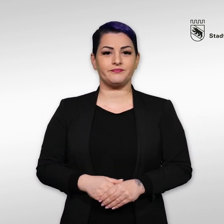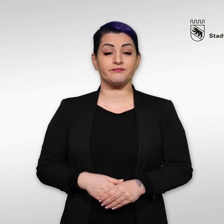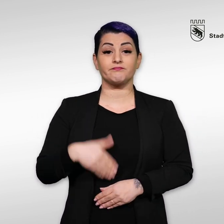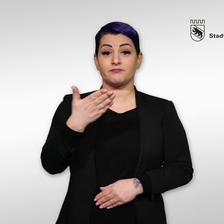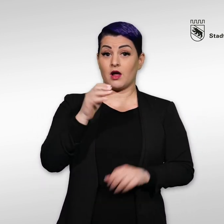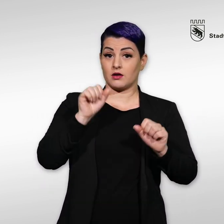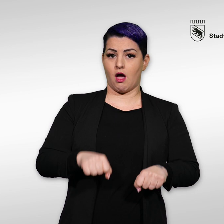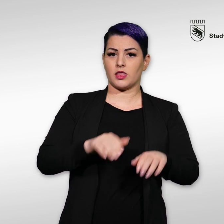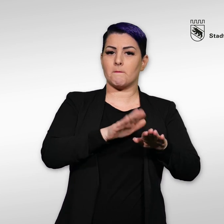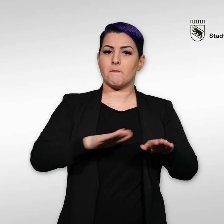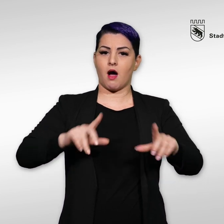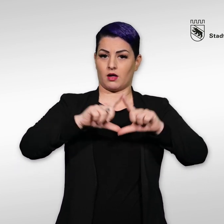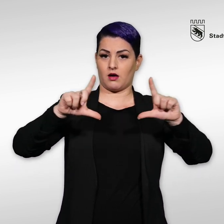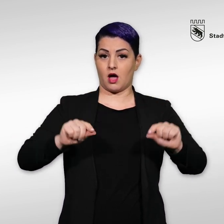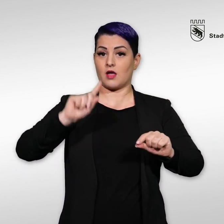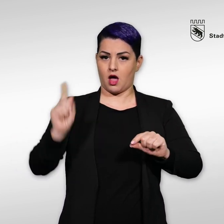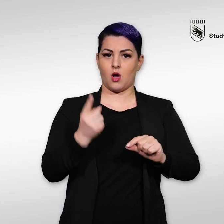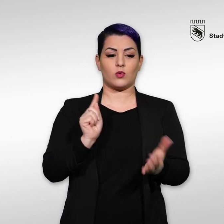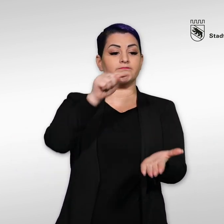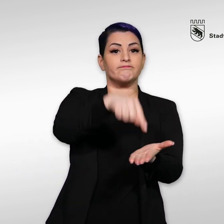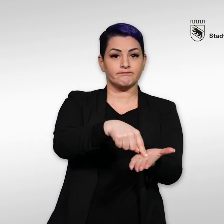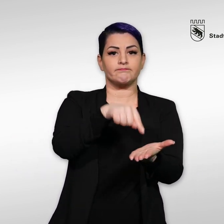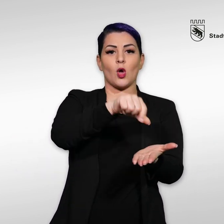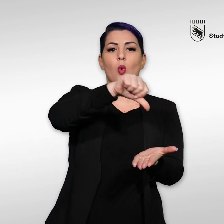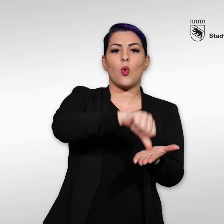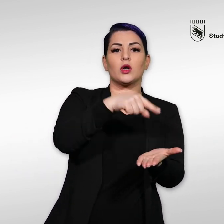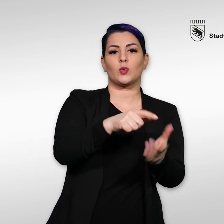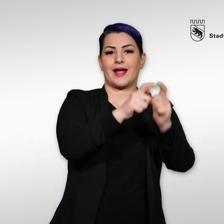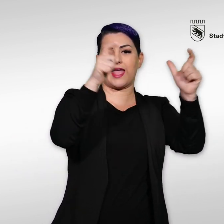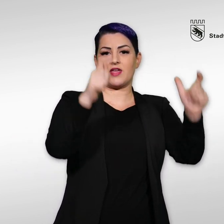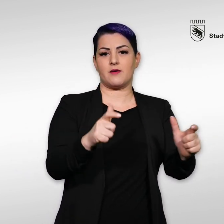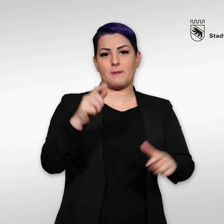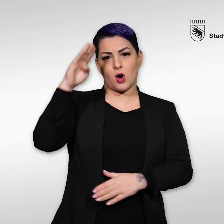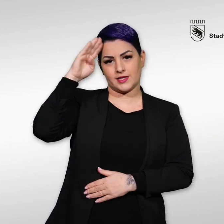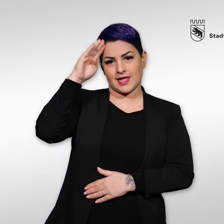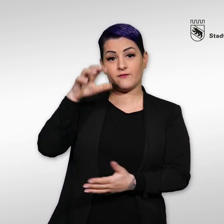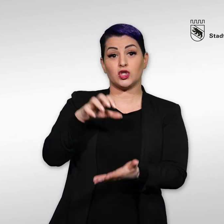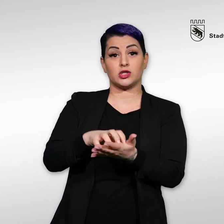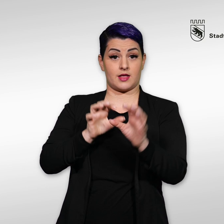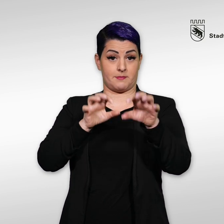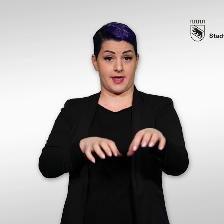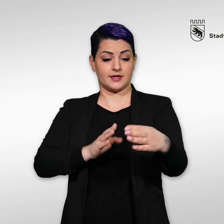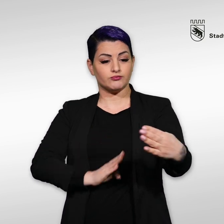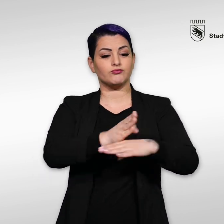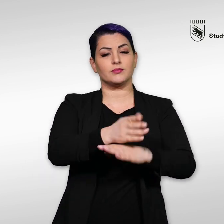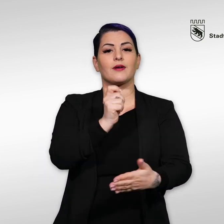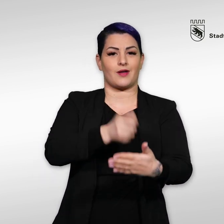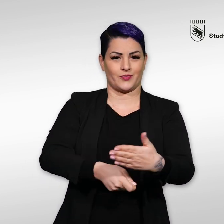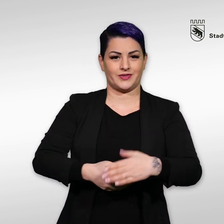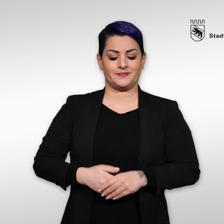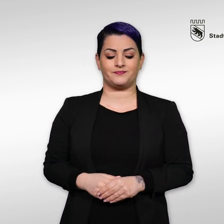Sie können die Parkkarte auch vor Ort bei der Orts- und Gewerbepolizei der Stadt Bern kaufen.